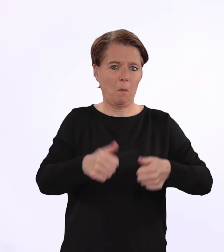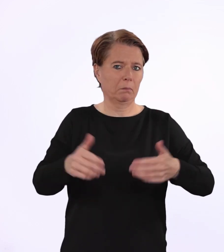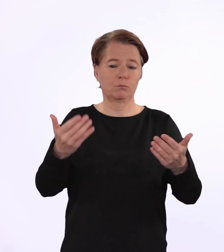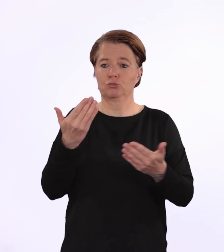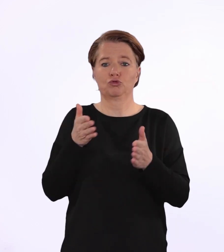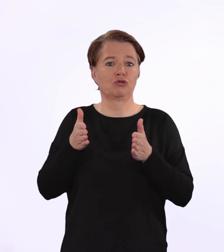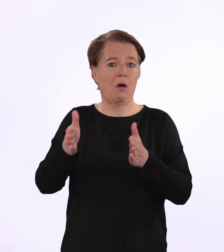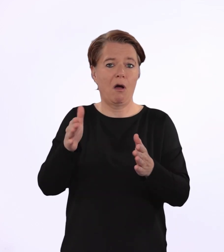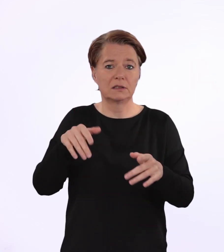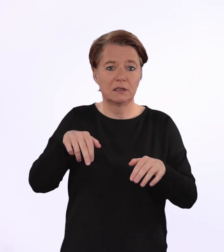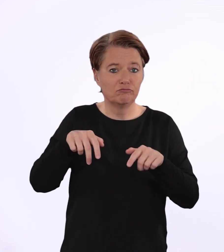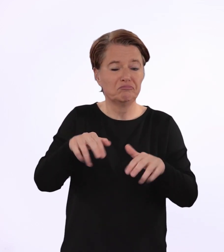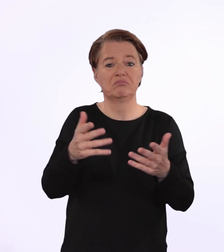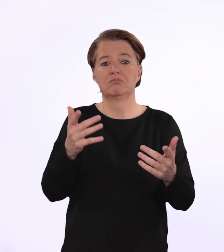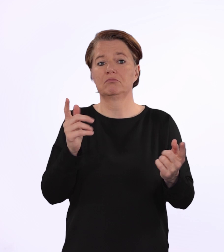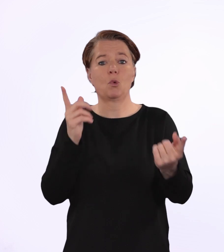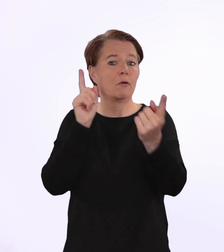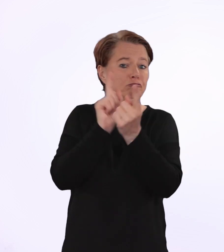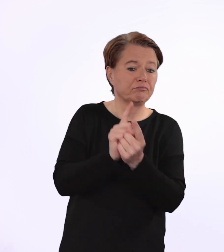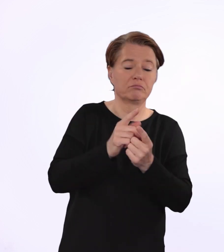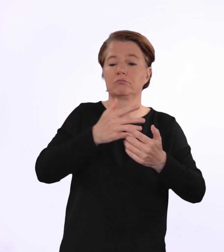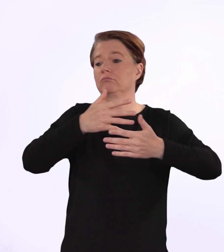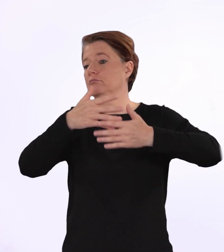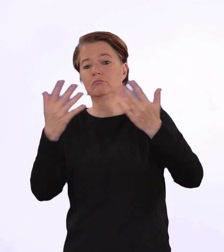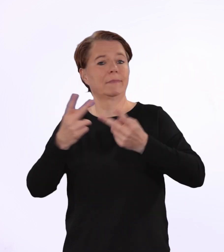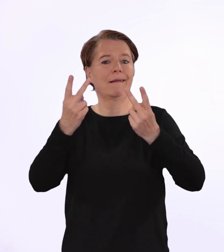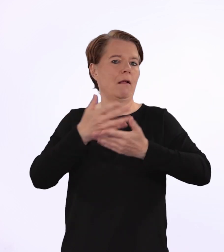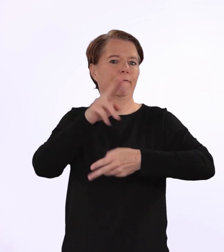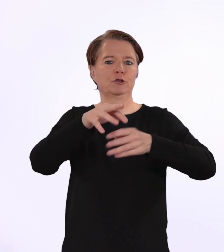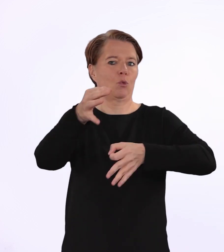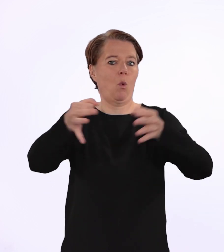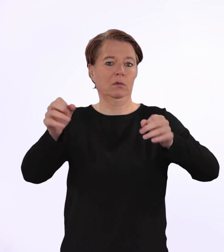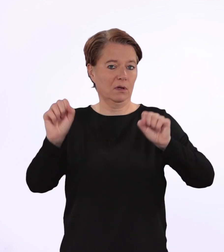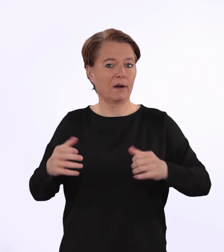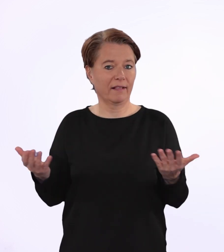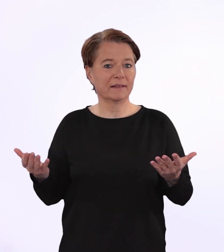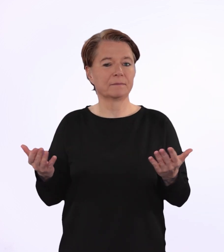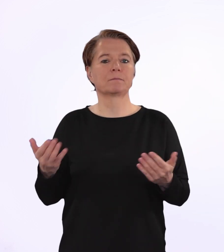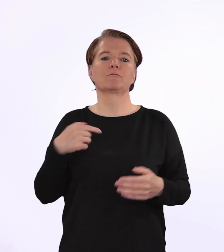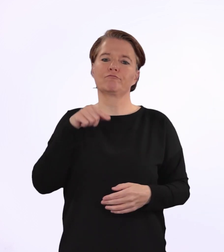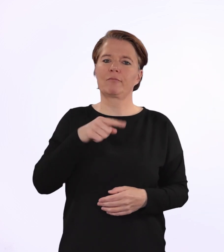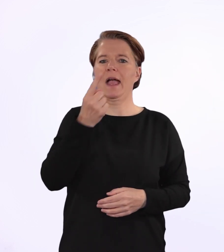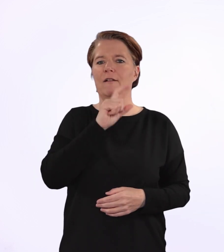Einfach auch auf der Straße, in Begegnungen oder egal wo. Dazu haben wir uns eine ganze Woche ausgetauscht.